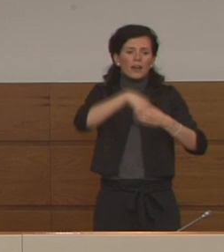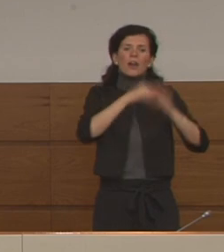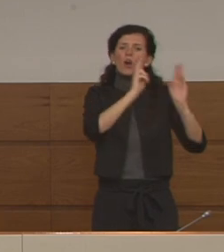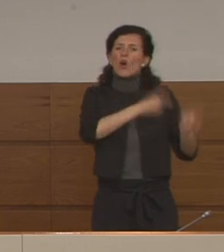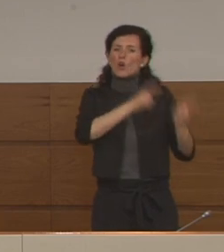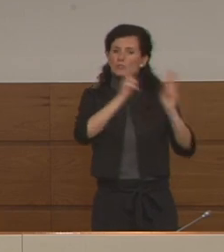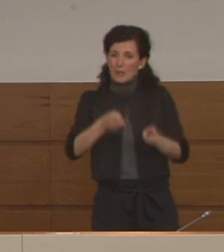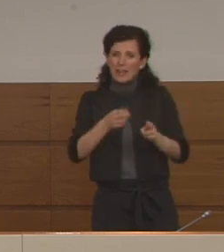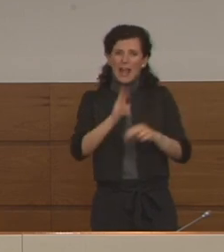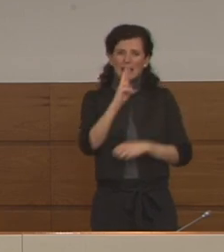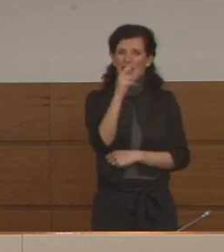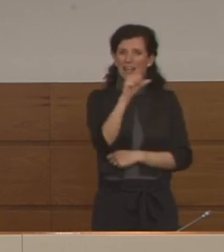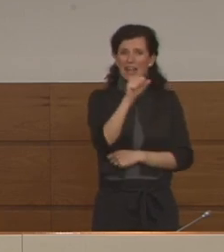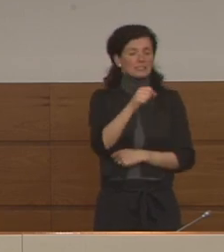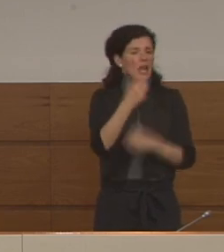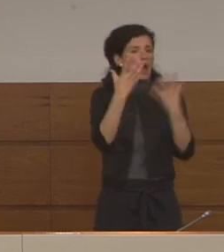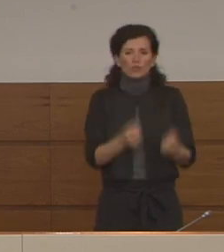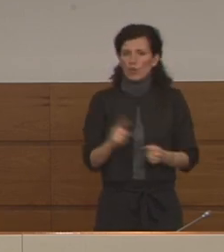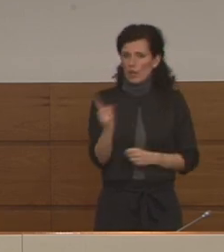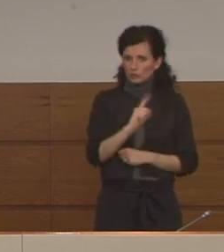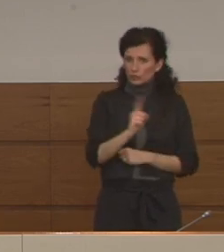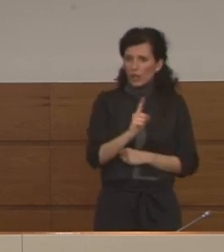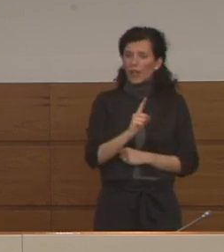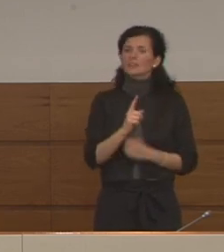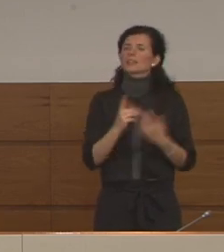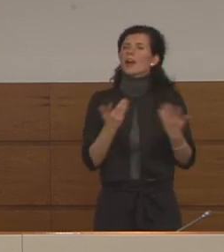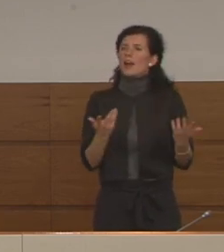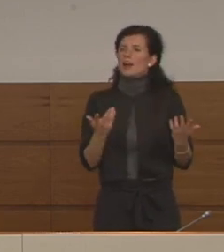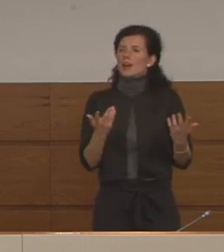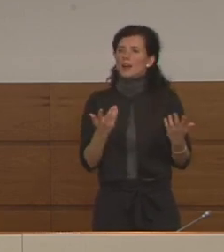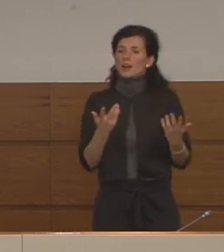non li vogliono, perché magari le residenze sono diventate centri covid.